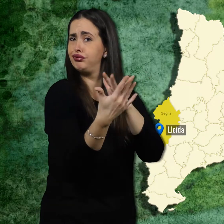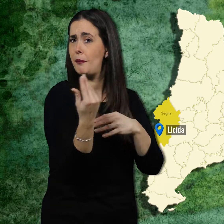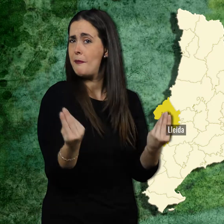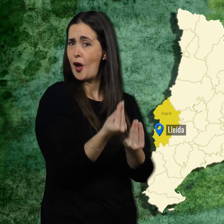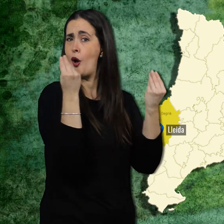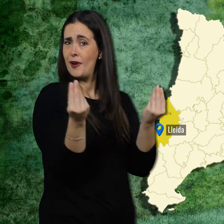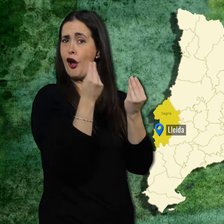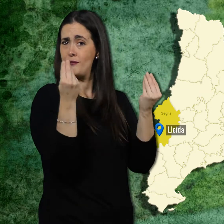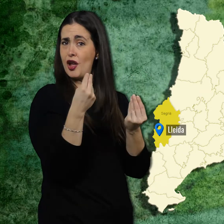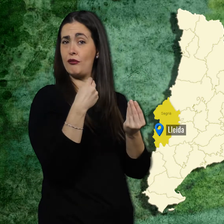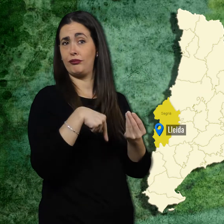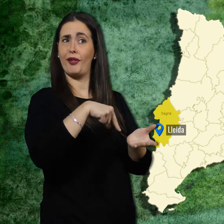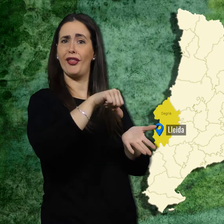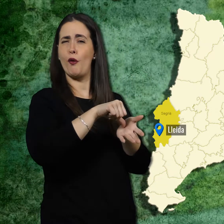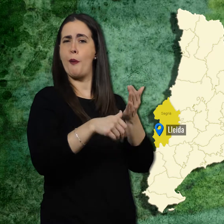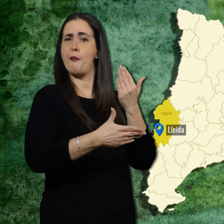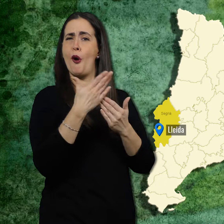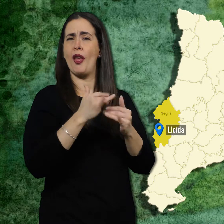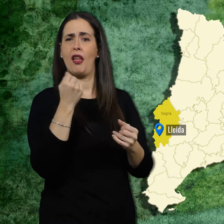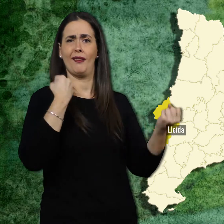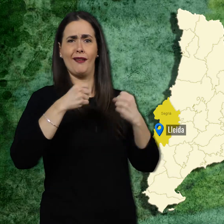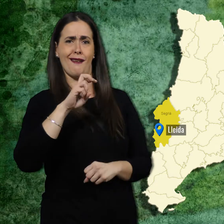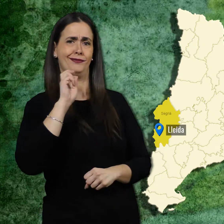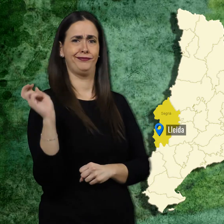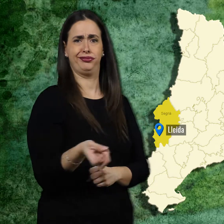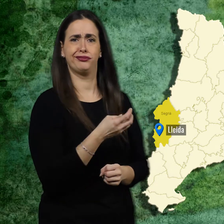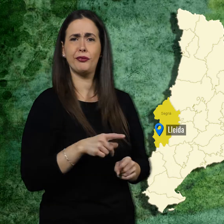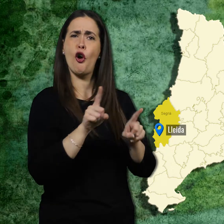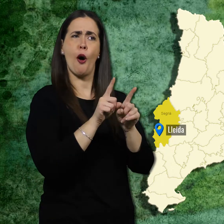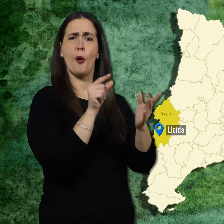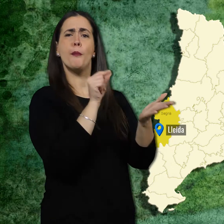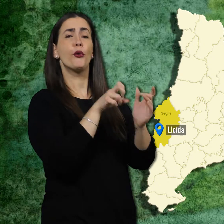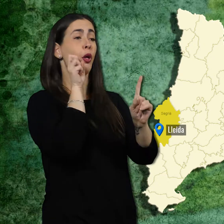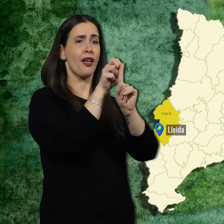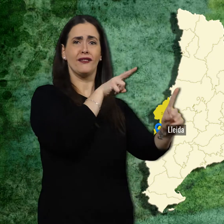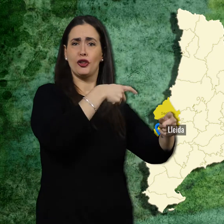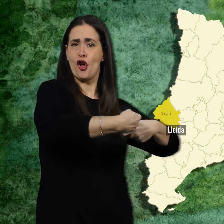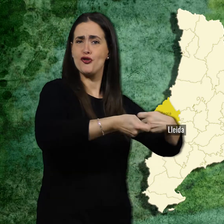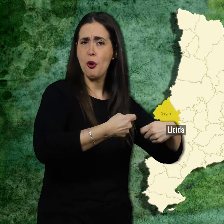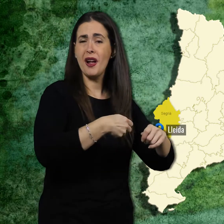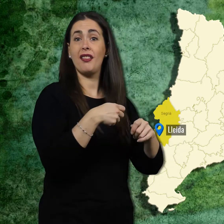Destacat: Lleida ha experimentat una gran evolució els últims anys.